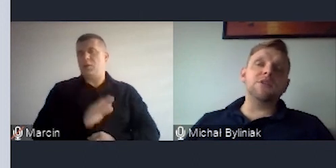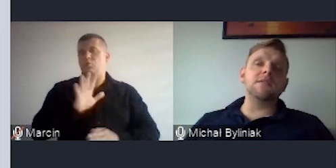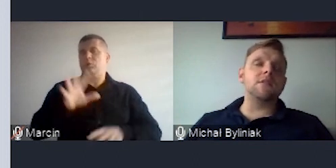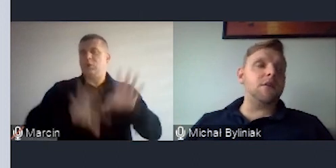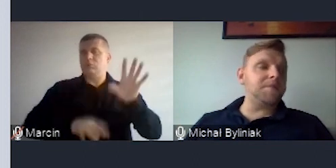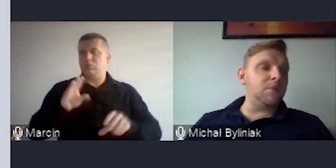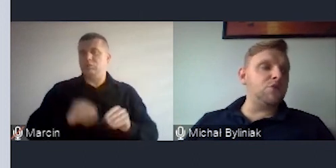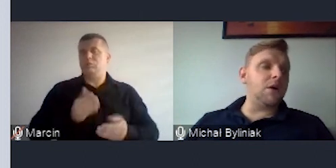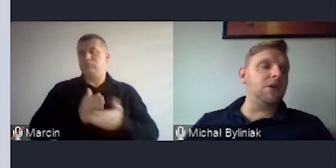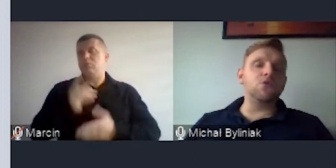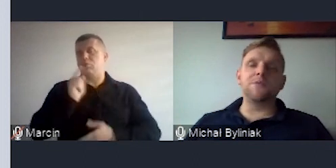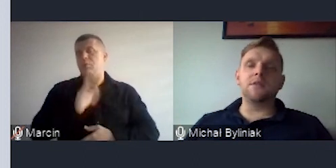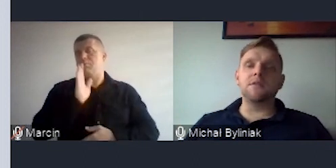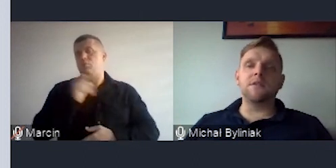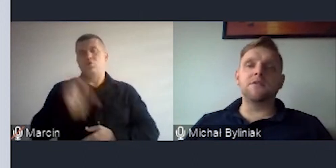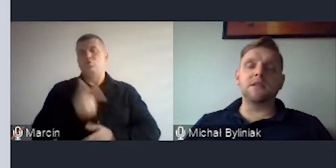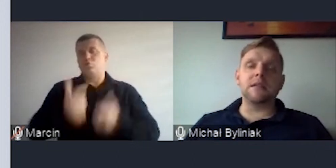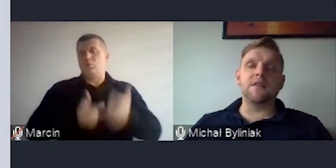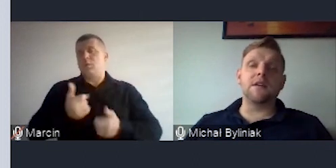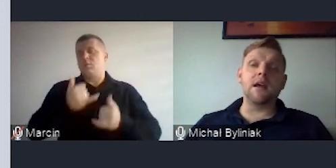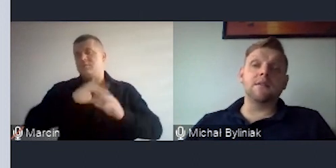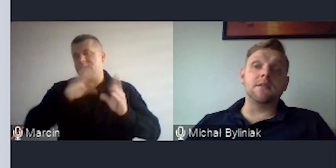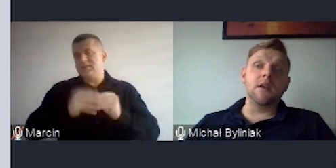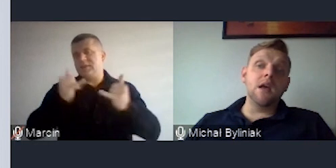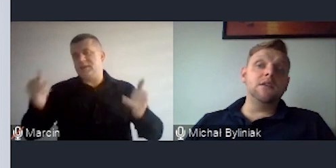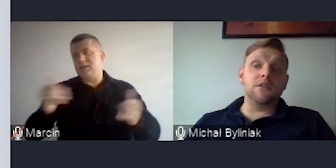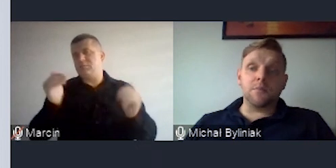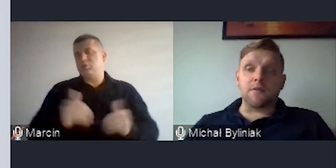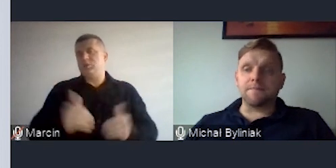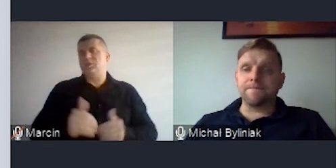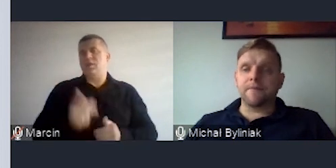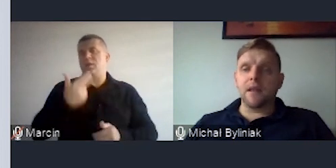i przez to musiały już przetestować wszystkie takie warianty nietypowe.